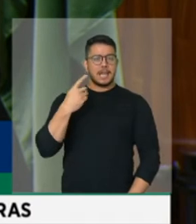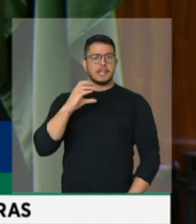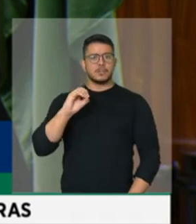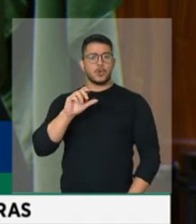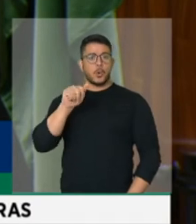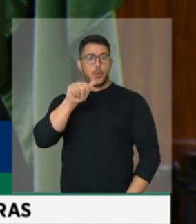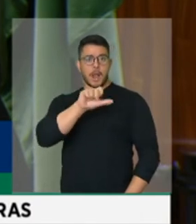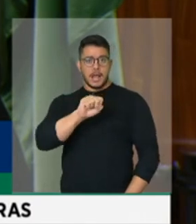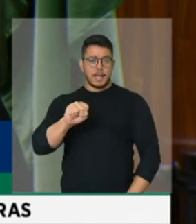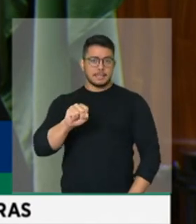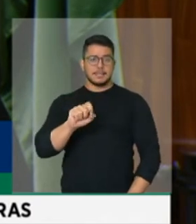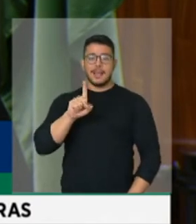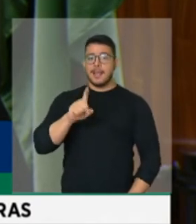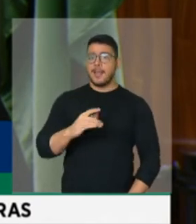TEM COM SUÁREZ, EX-OAS, E QUE ISSO FOI FUNDAMENTAL PRA